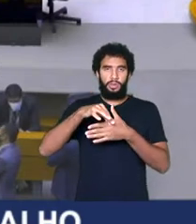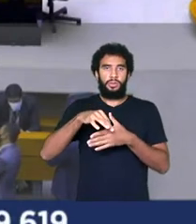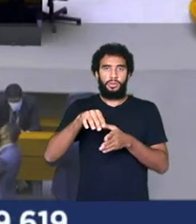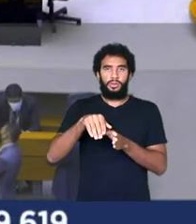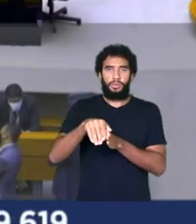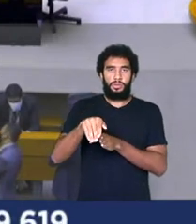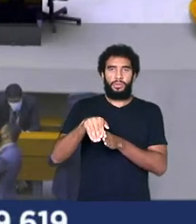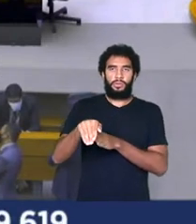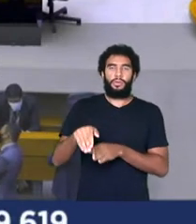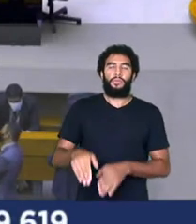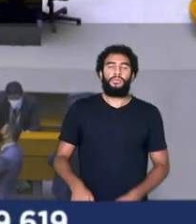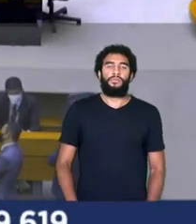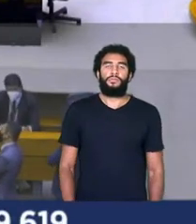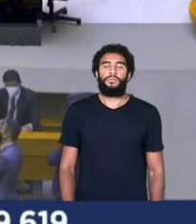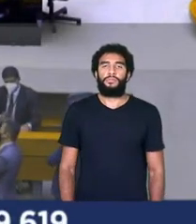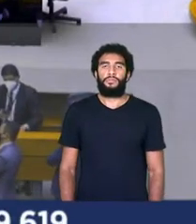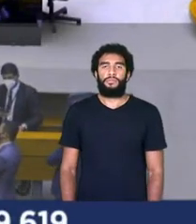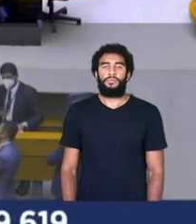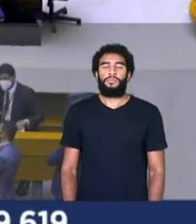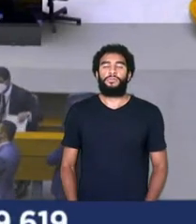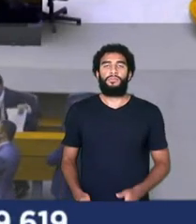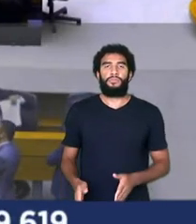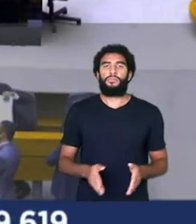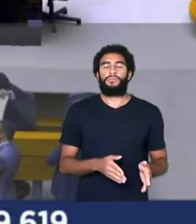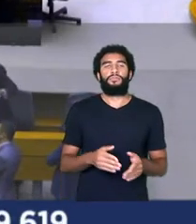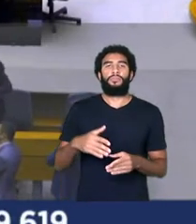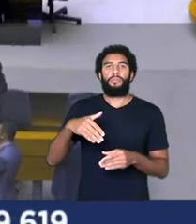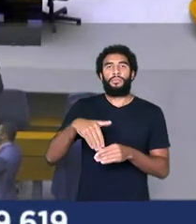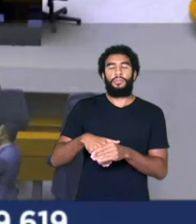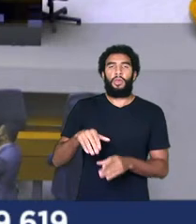ENCAMINHANDO SUAS BANCADAS NESTE MOMENTO. [DEPUTADO]: ORIENTAR